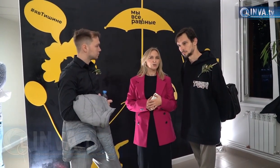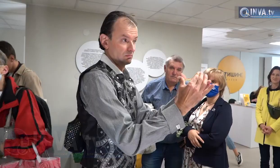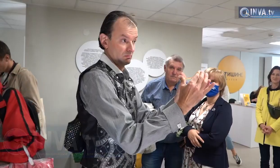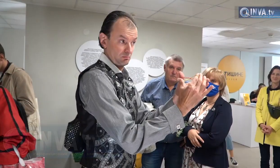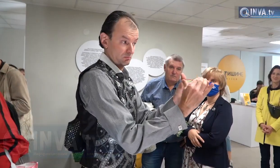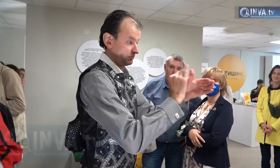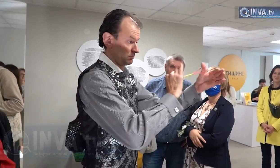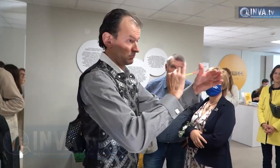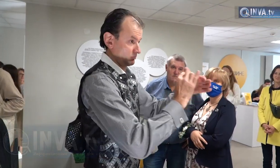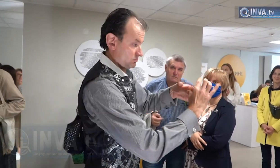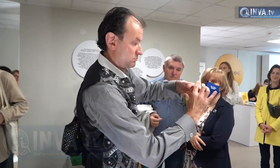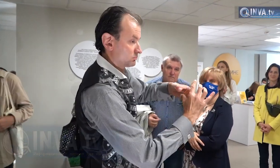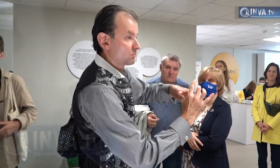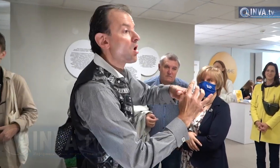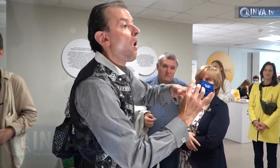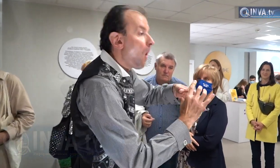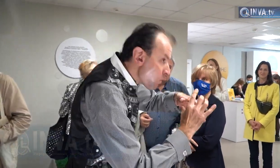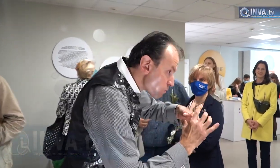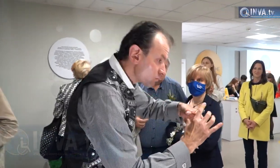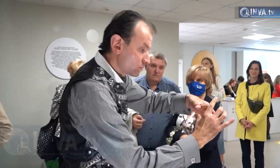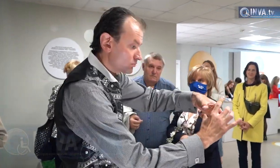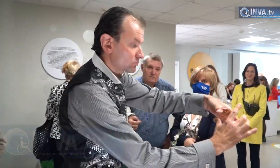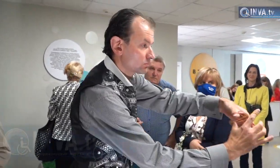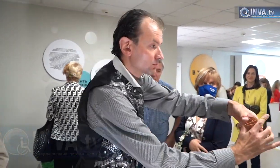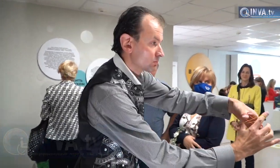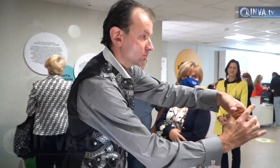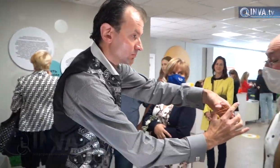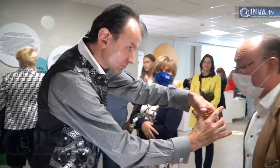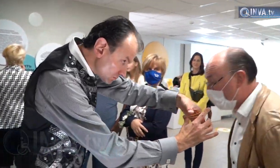общаться всем равно, и слушать и слышать друг друга даже,